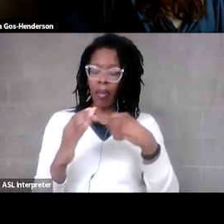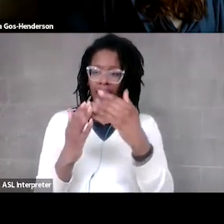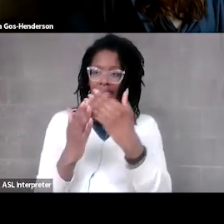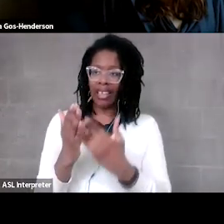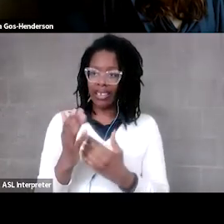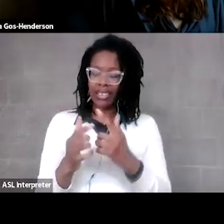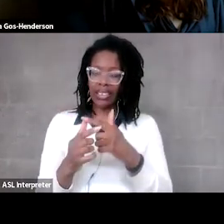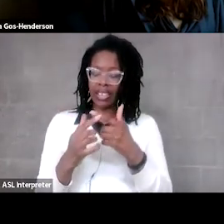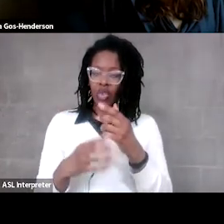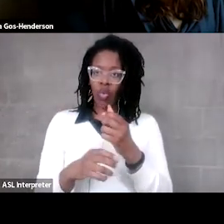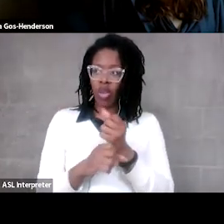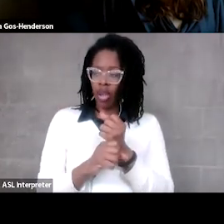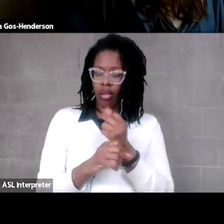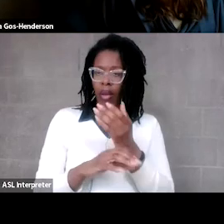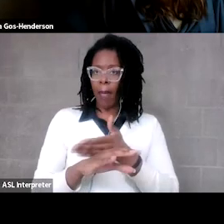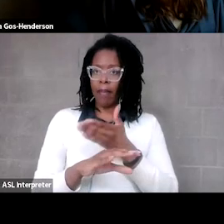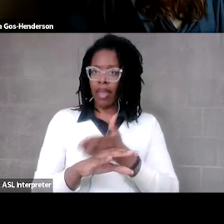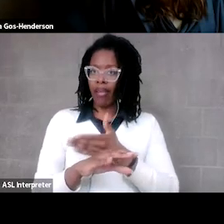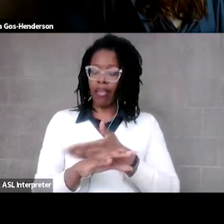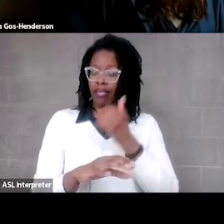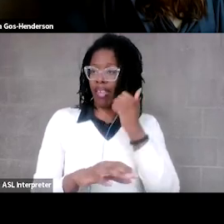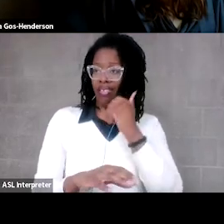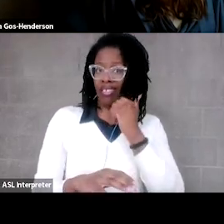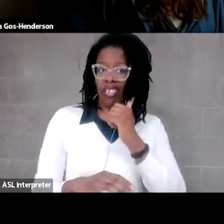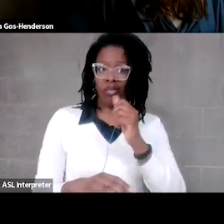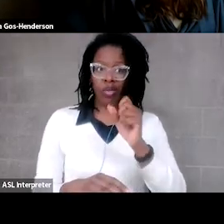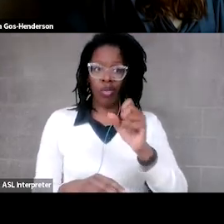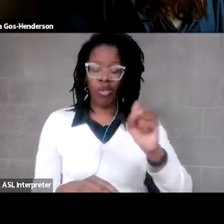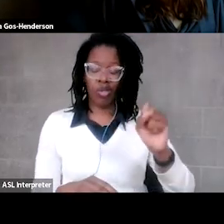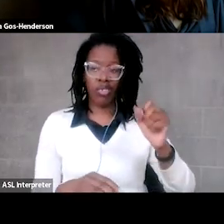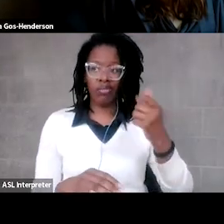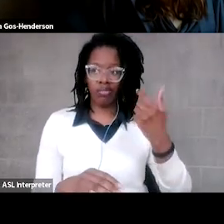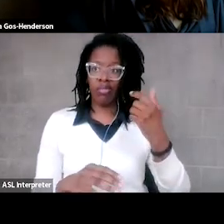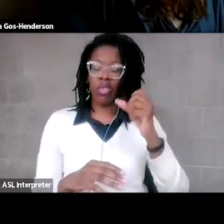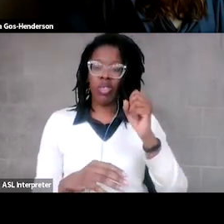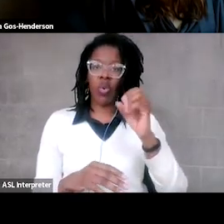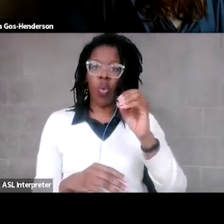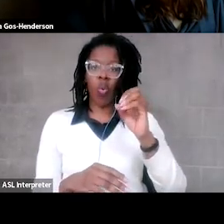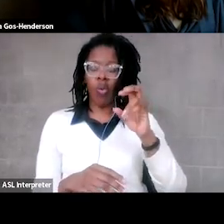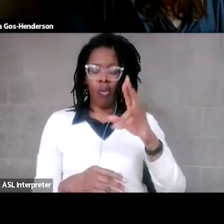Hay actualizaciones todos los días de la Seguridad Social. SOAR tiene actualizaciones. Esta es una forma muy buena.